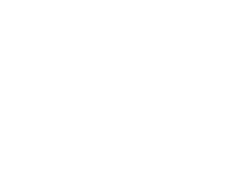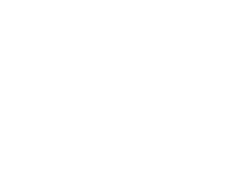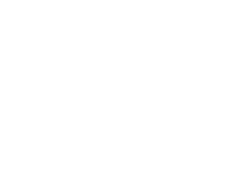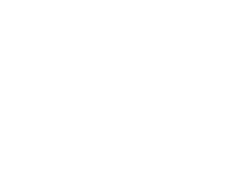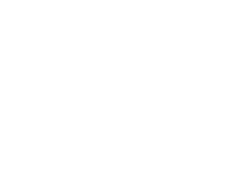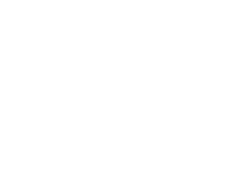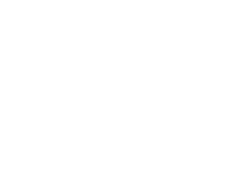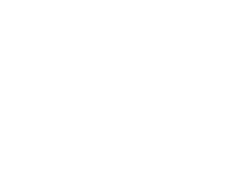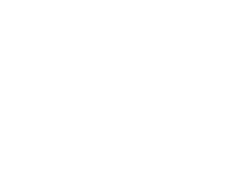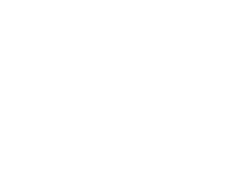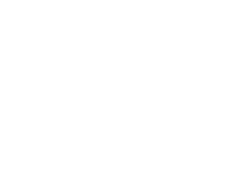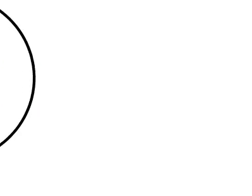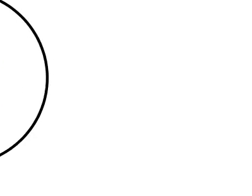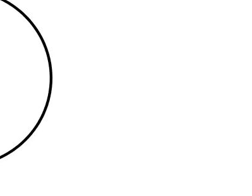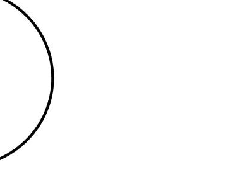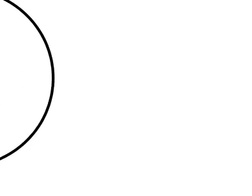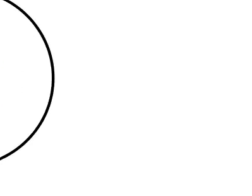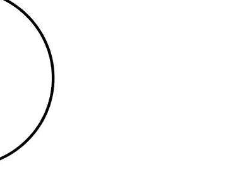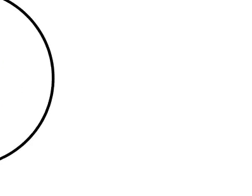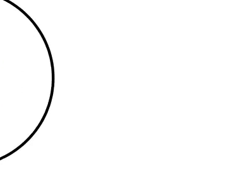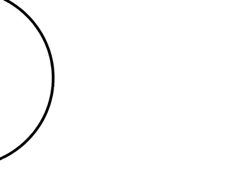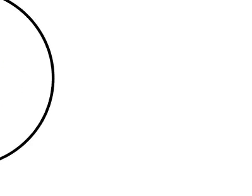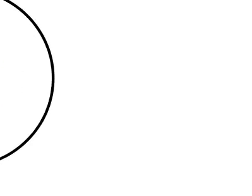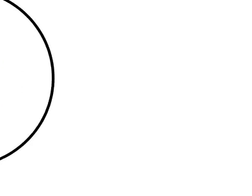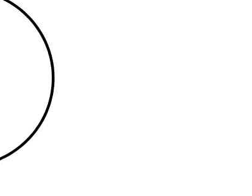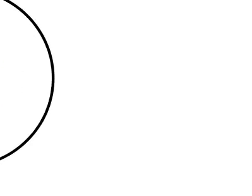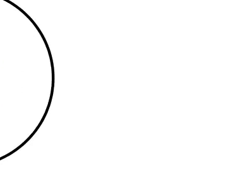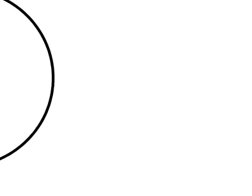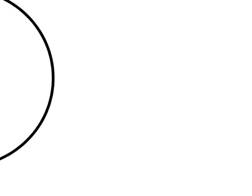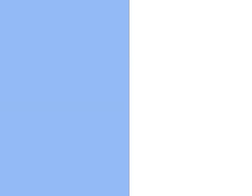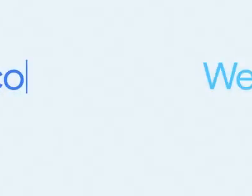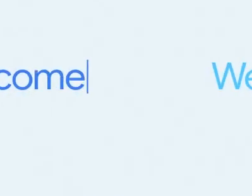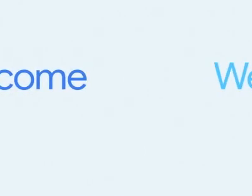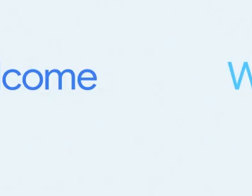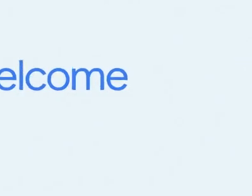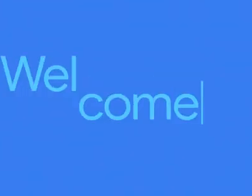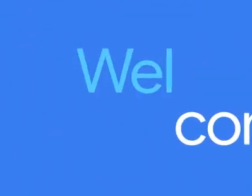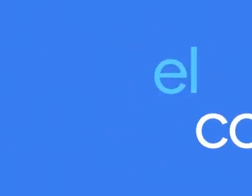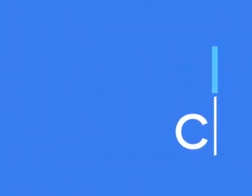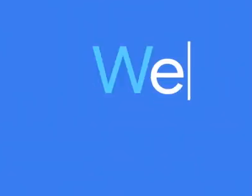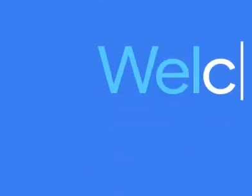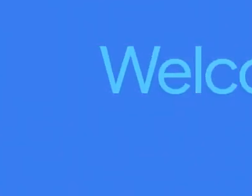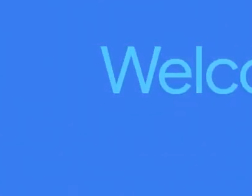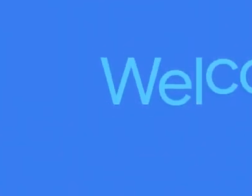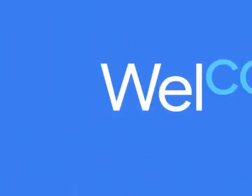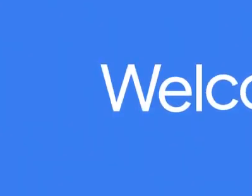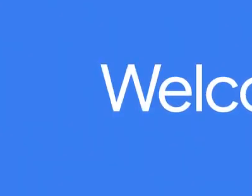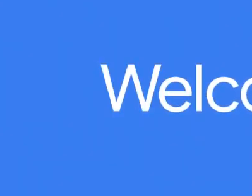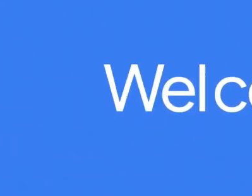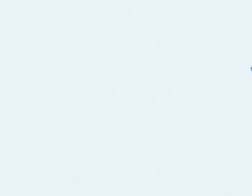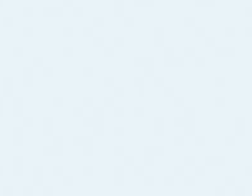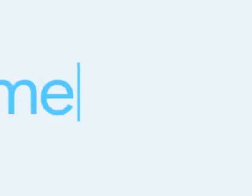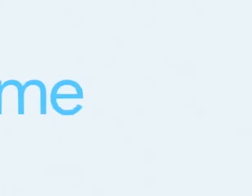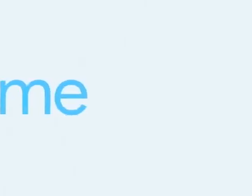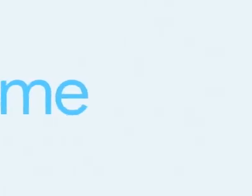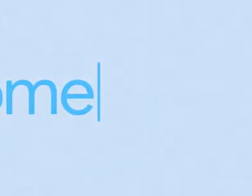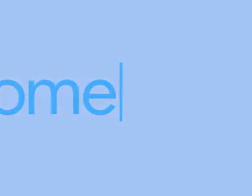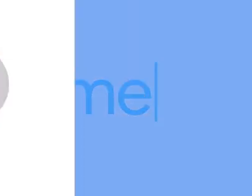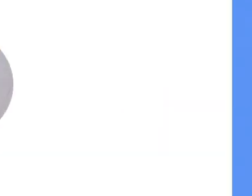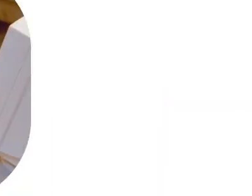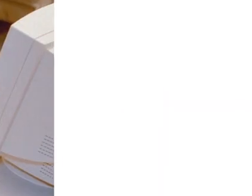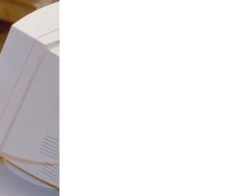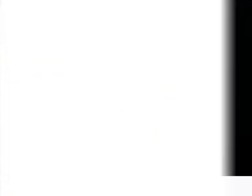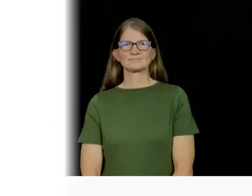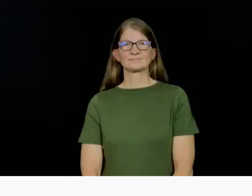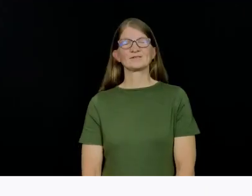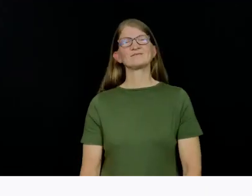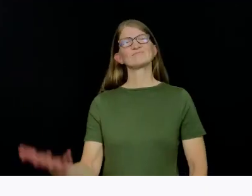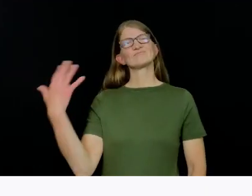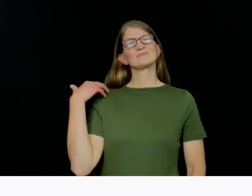(صوت موسيقى)